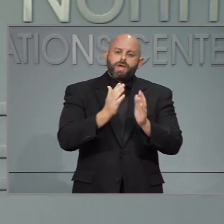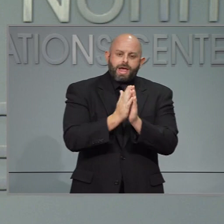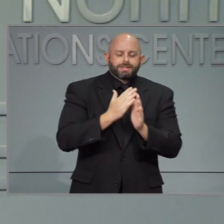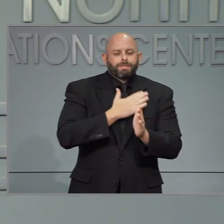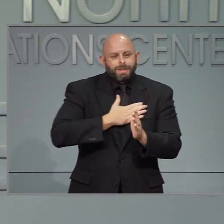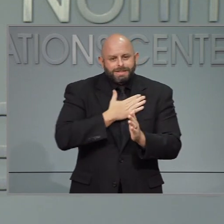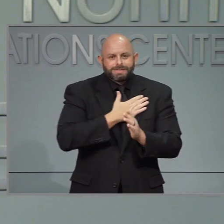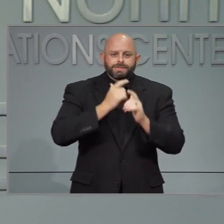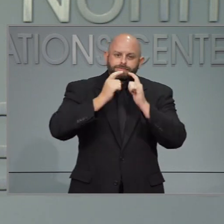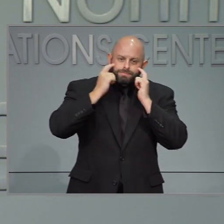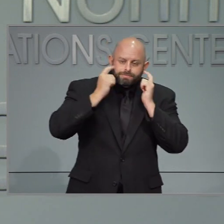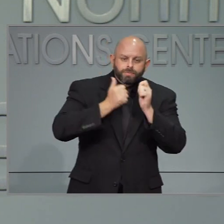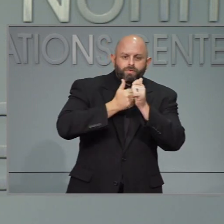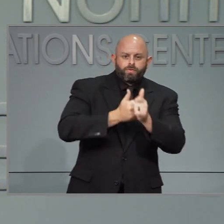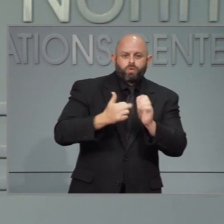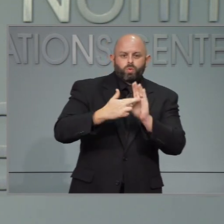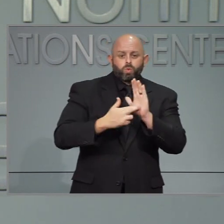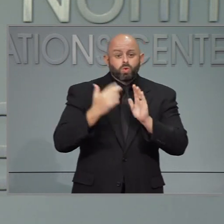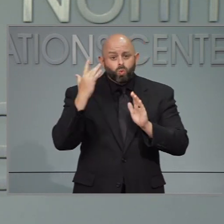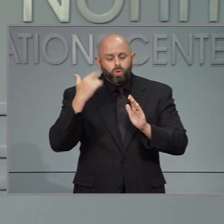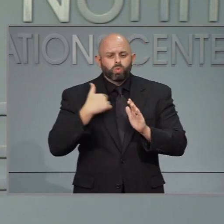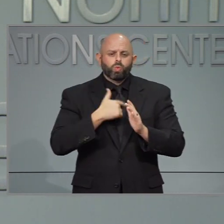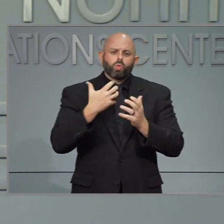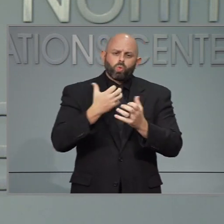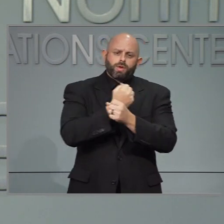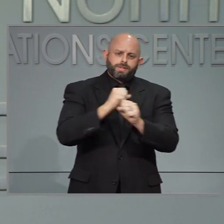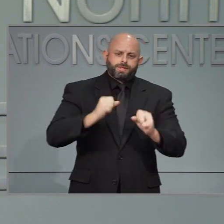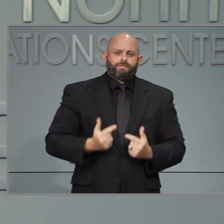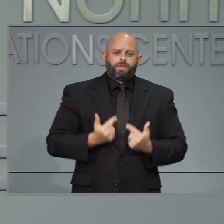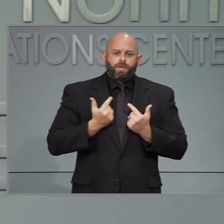mandato de llevar la mascarilla y los límites en reuniones para